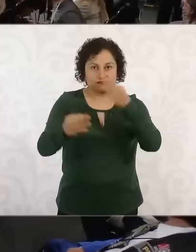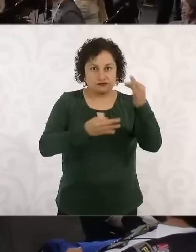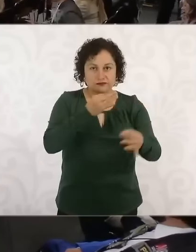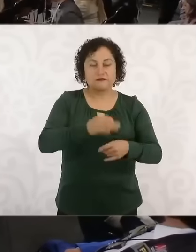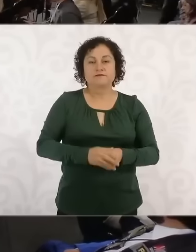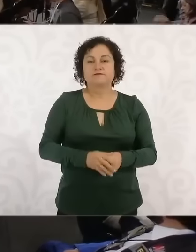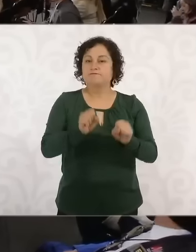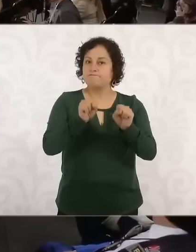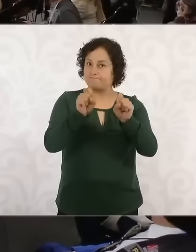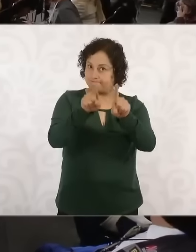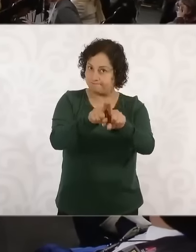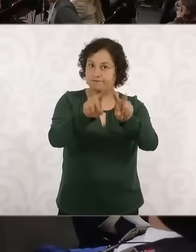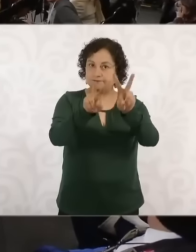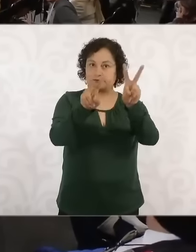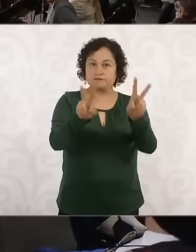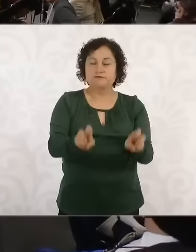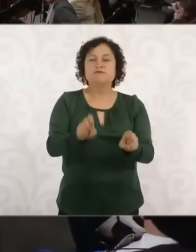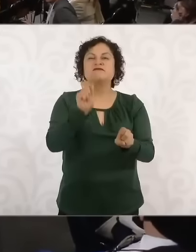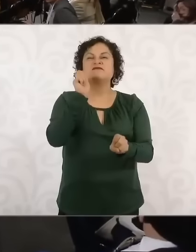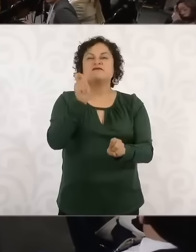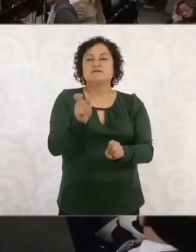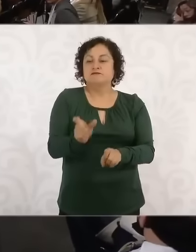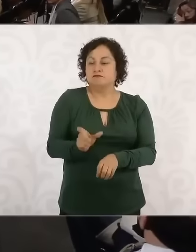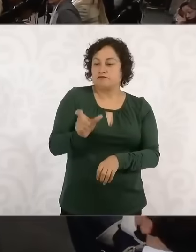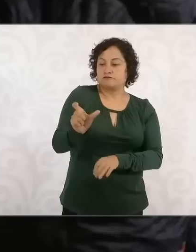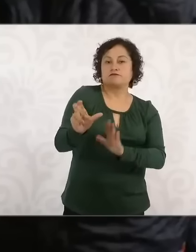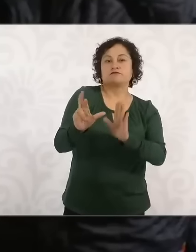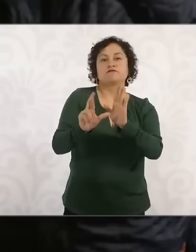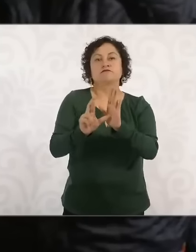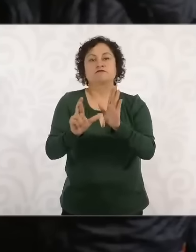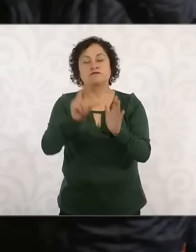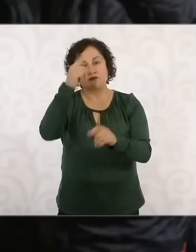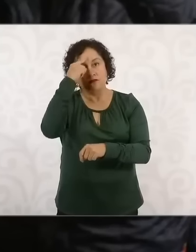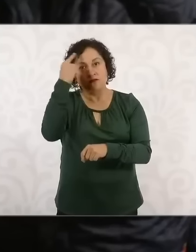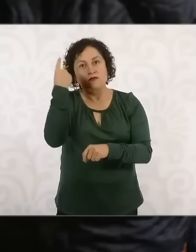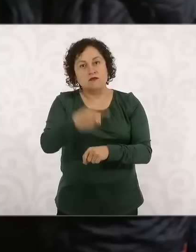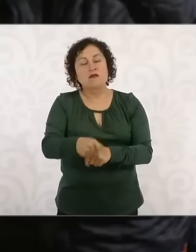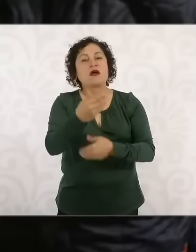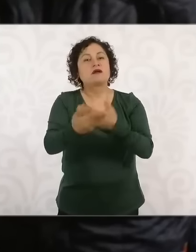tema de la credencialización para la universalización del servicio de salud. Eh,